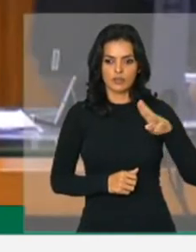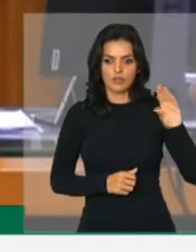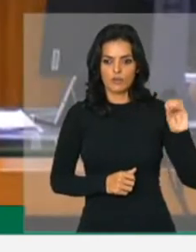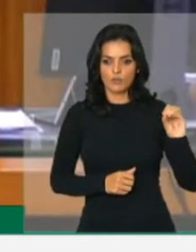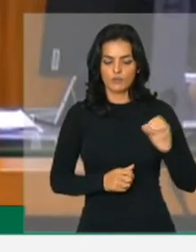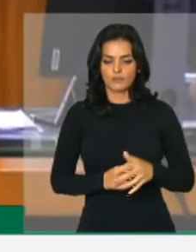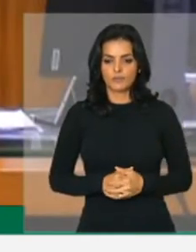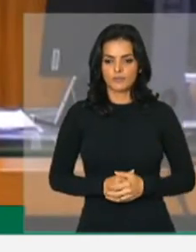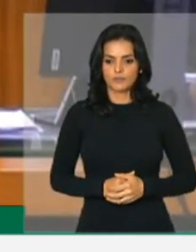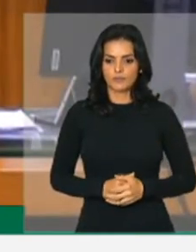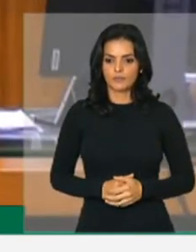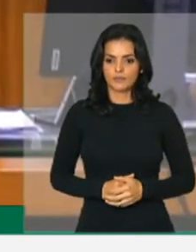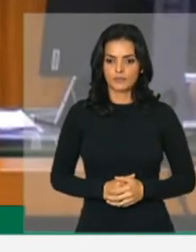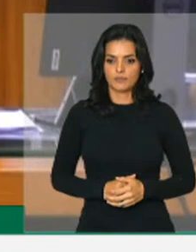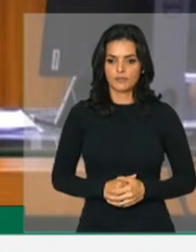TEXTO É SIM, É O ENCAMINHAMENTO QUE ESTÁ LÁ.